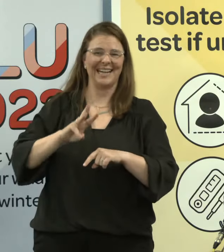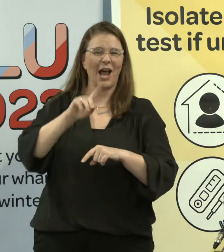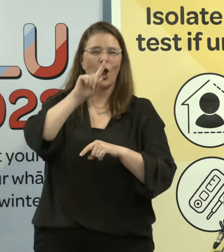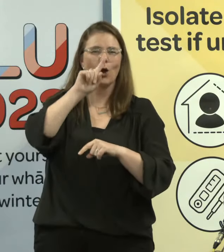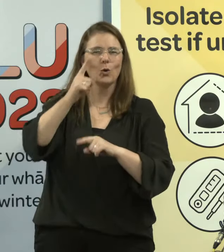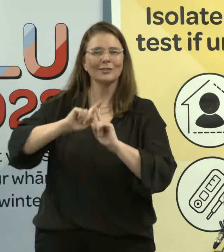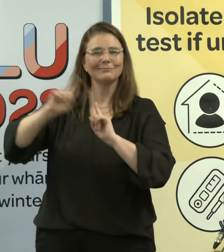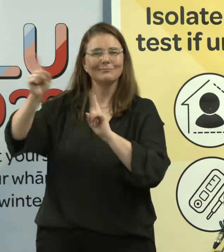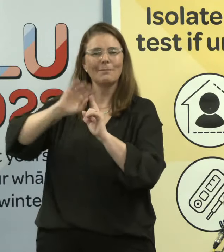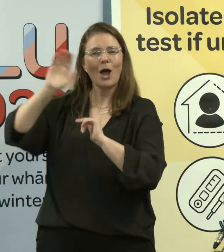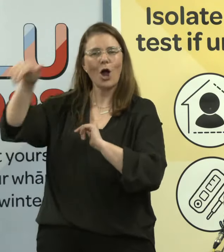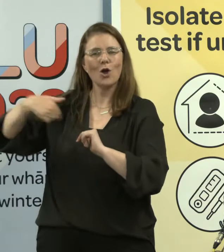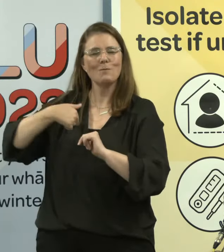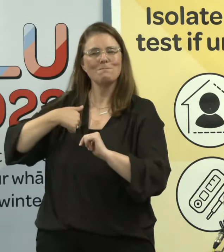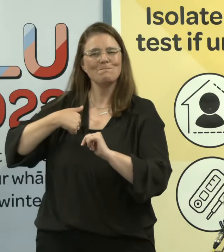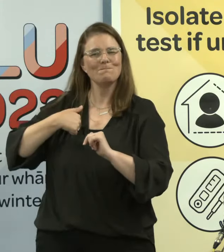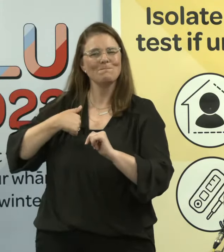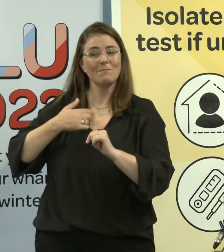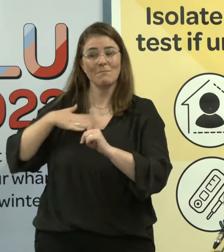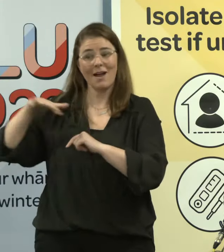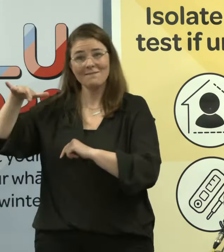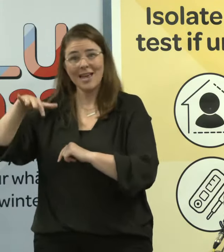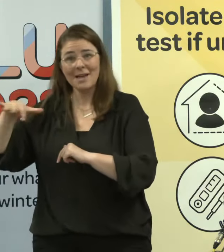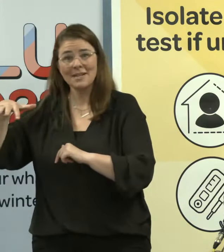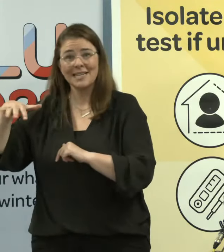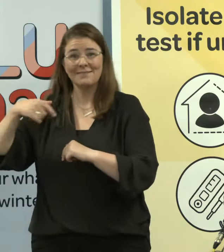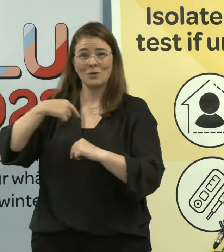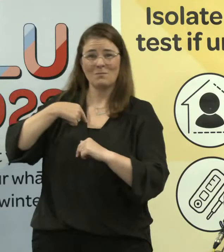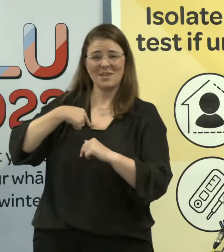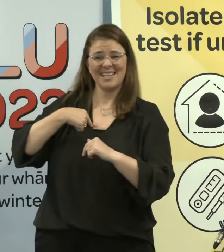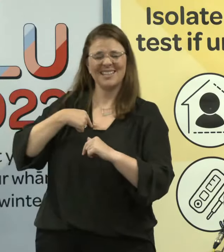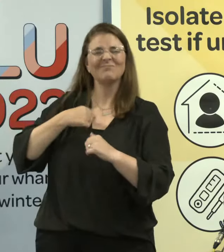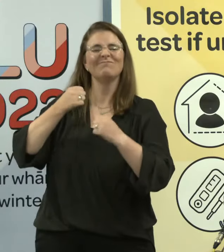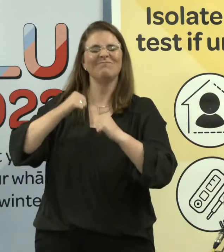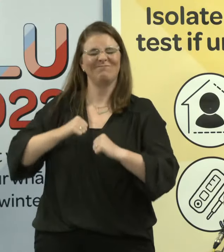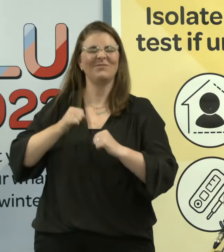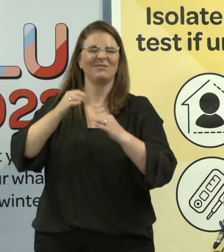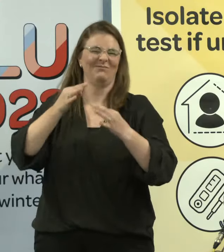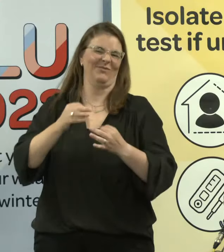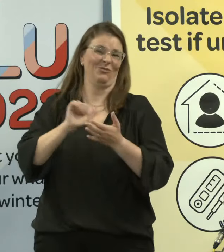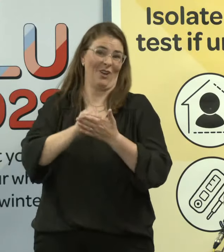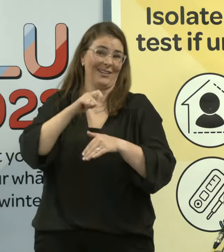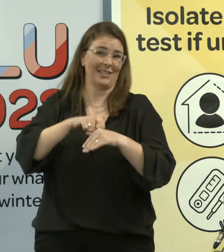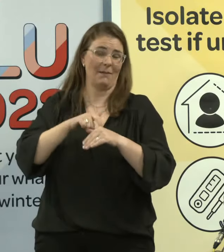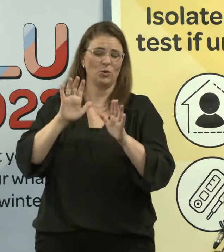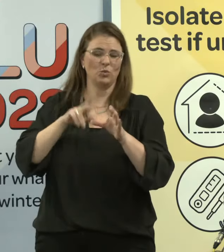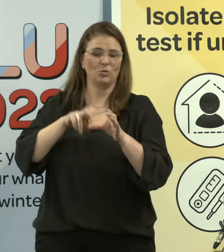He uaua ano hoki i nga wa e kati